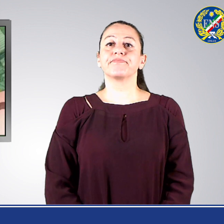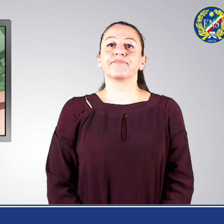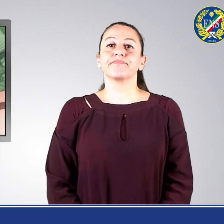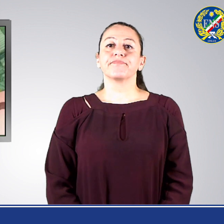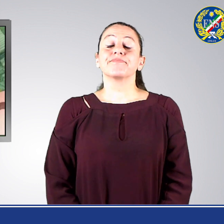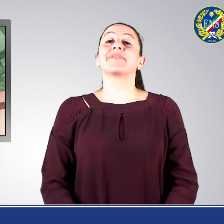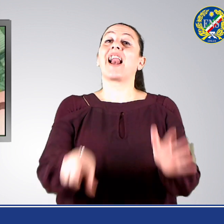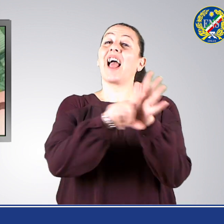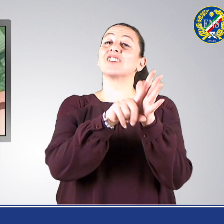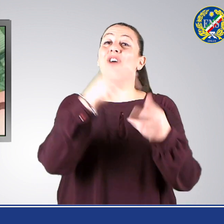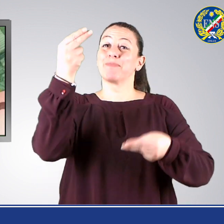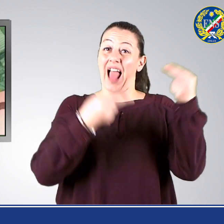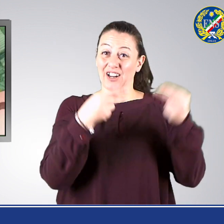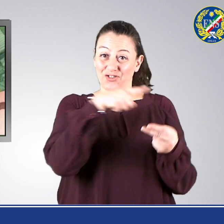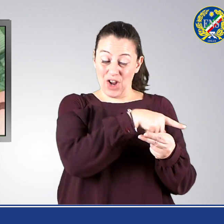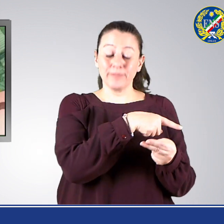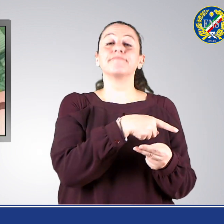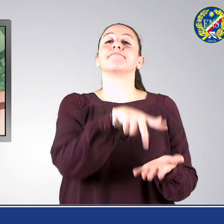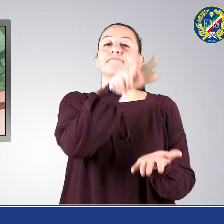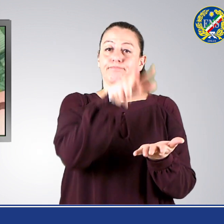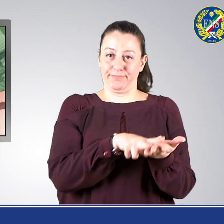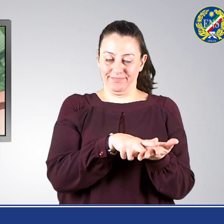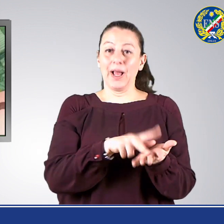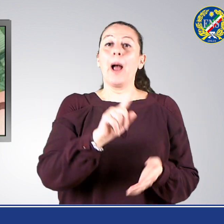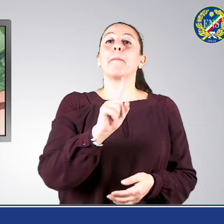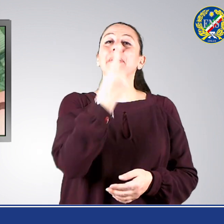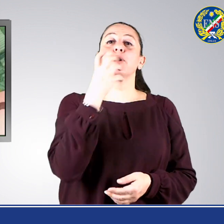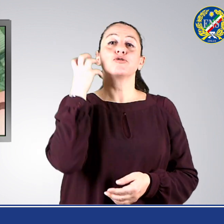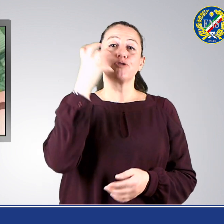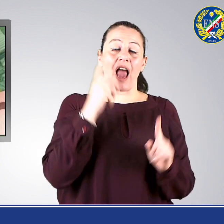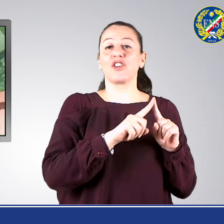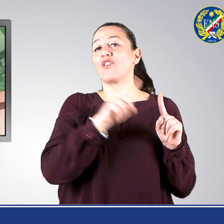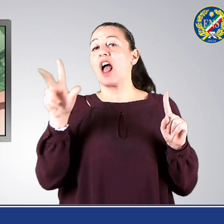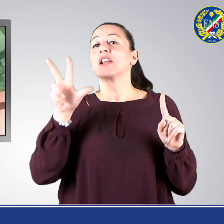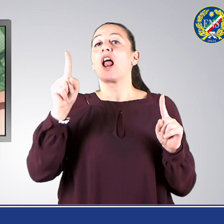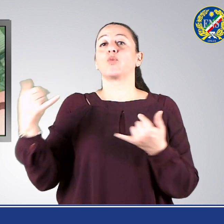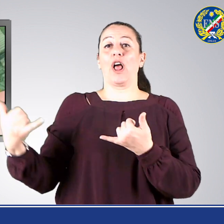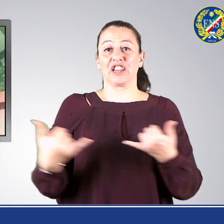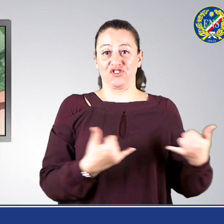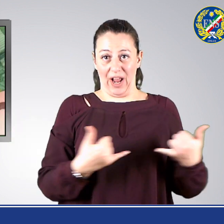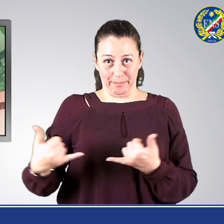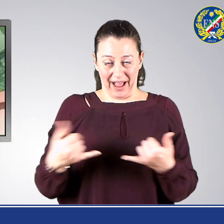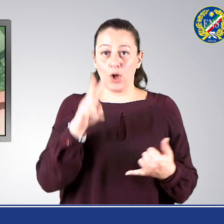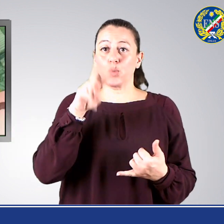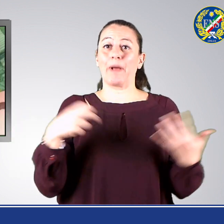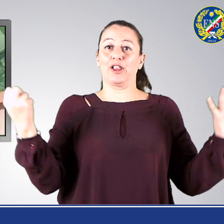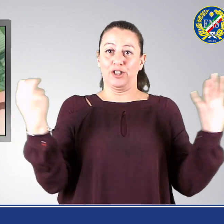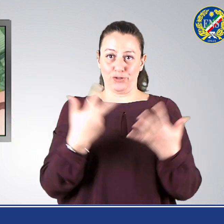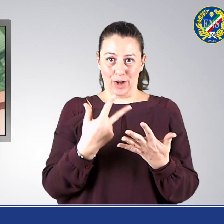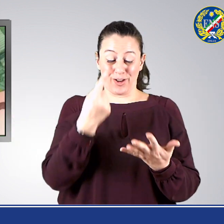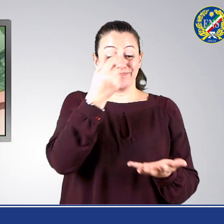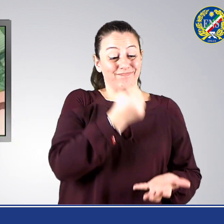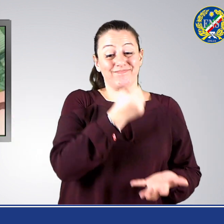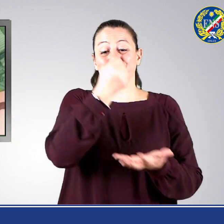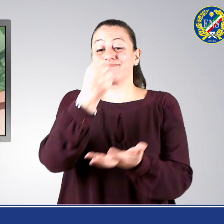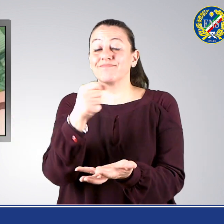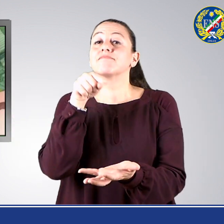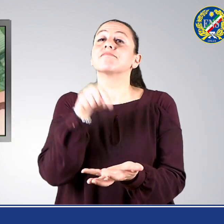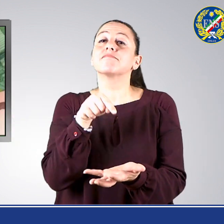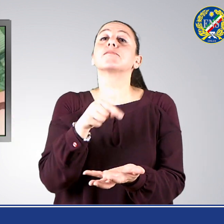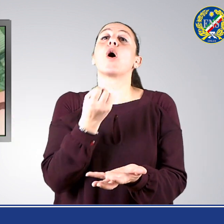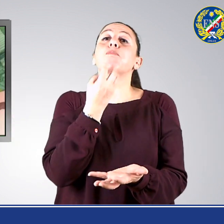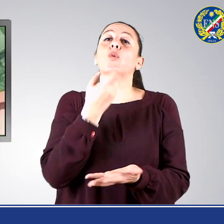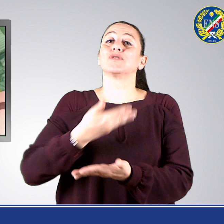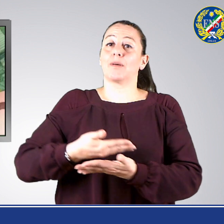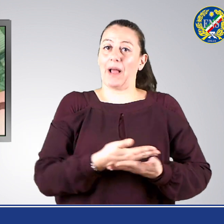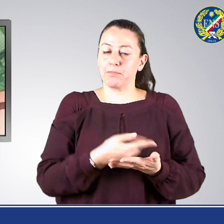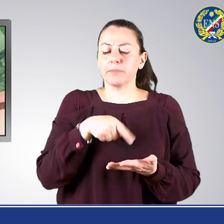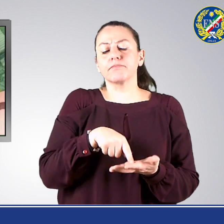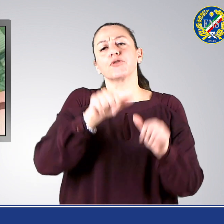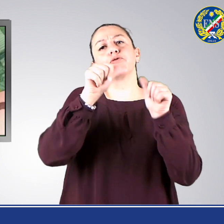La Legge di Bilancio 2018 ha confermato il bonus bebè, dal 1°gennaio 2018 al 31 dicembre 2018.